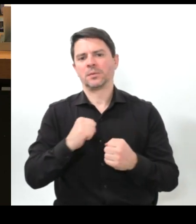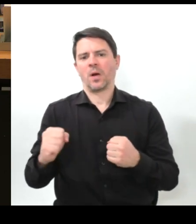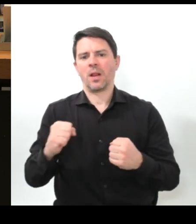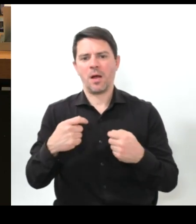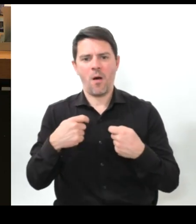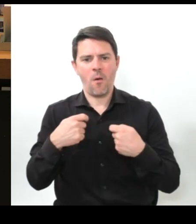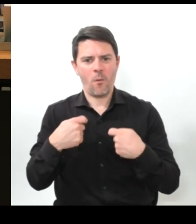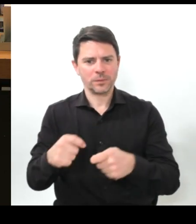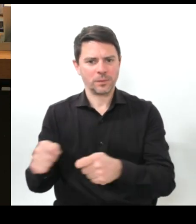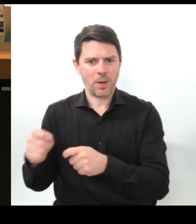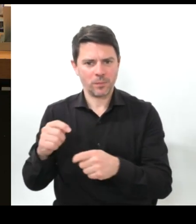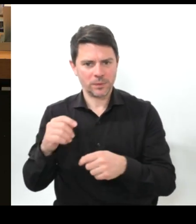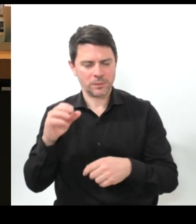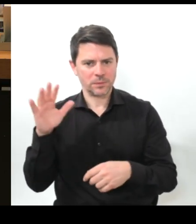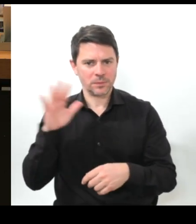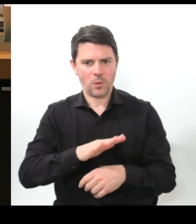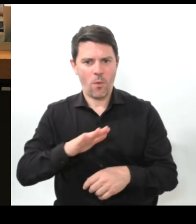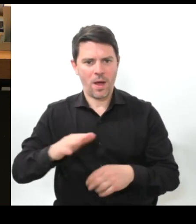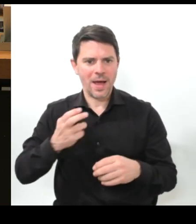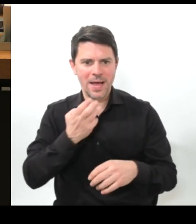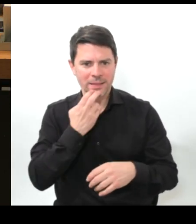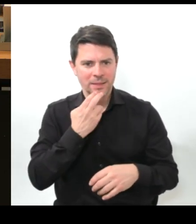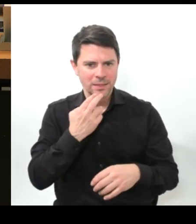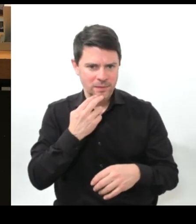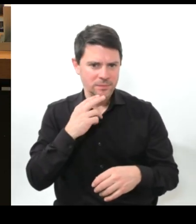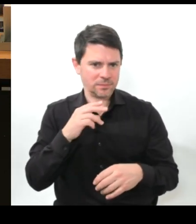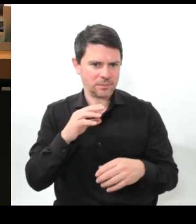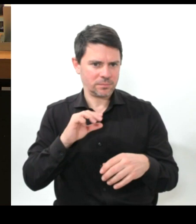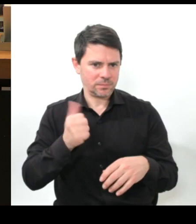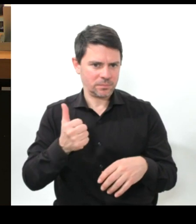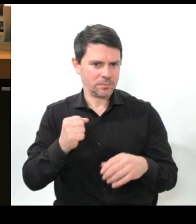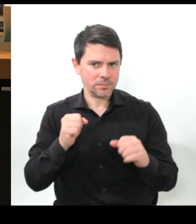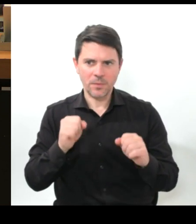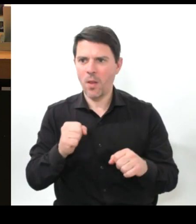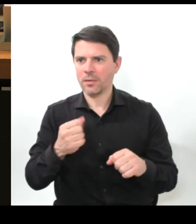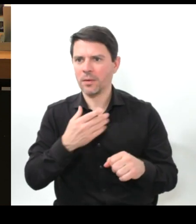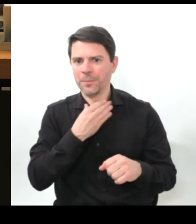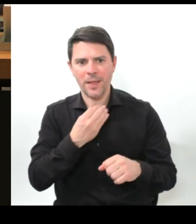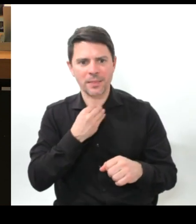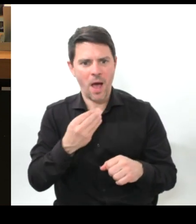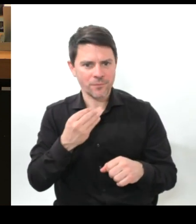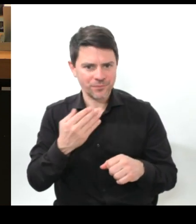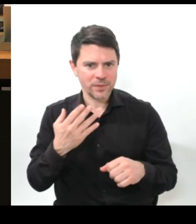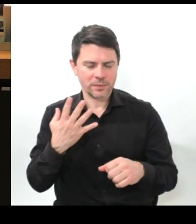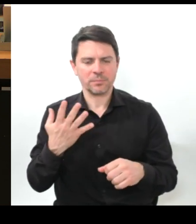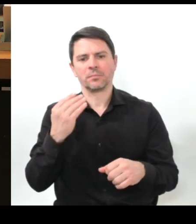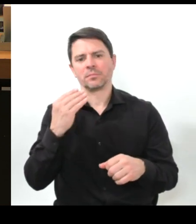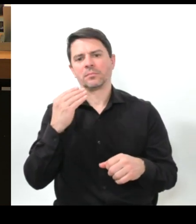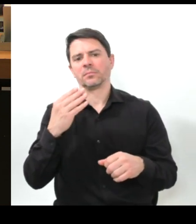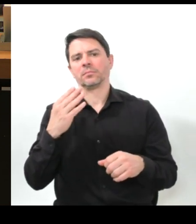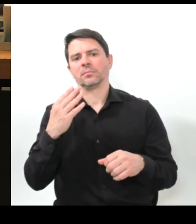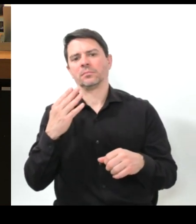ist dieser Grund etwas zu machen. Im Bereich Solar, glaube ich noch bedeutender noch wichtiger geworden.